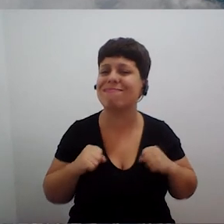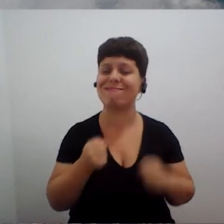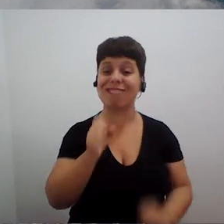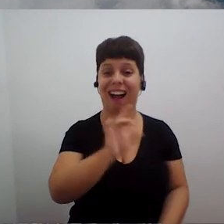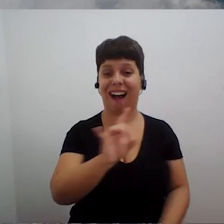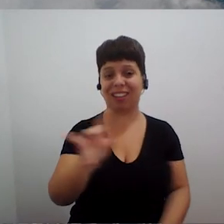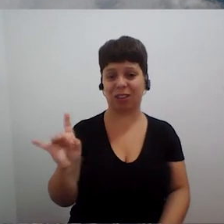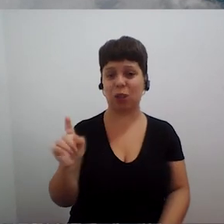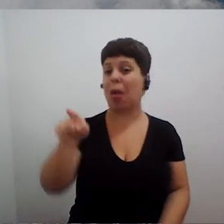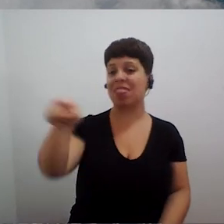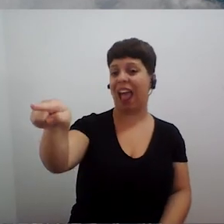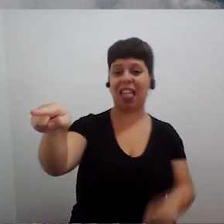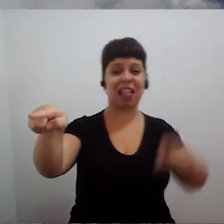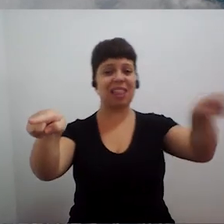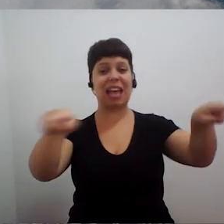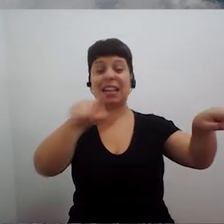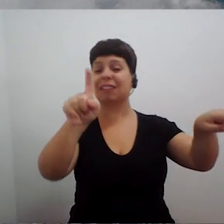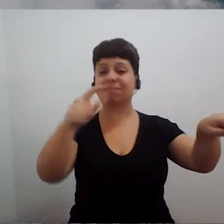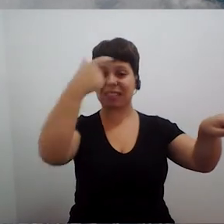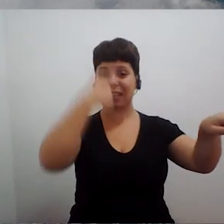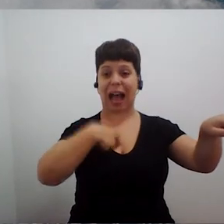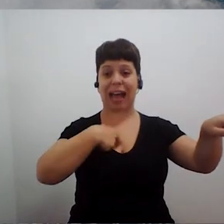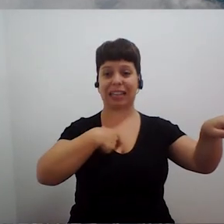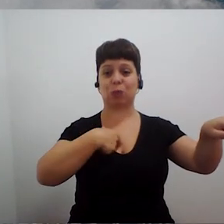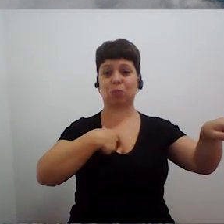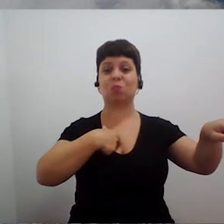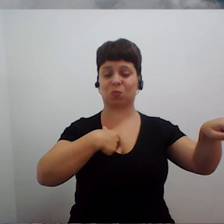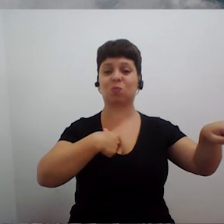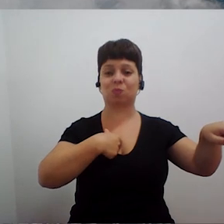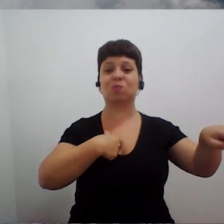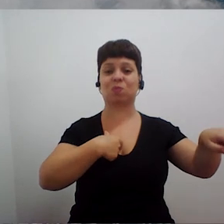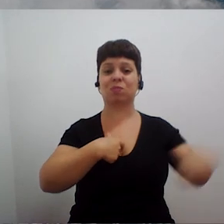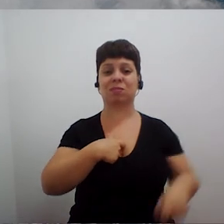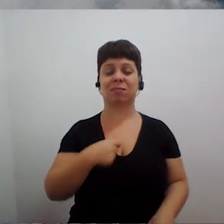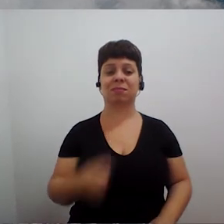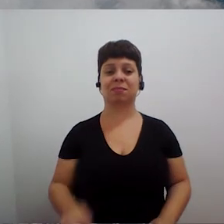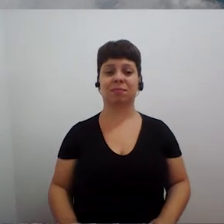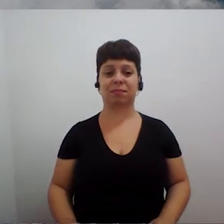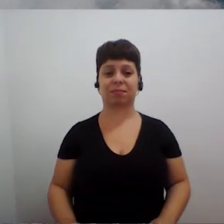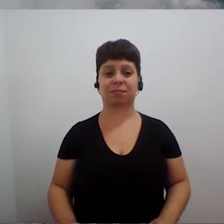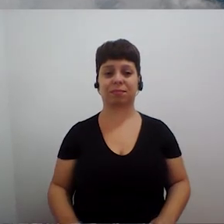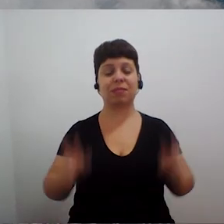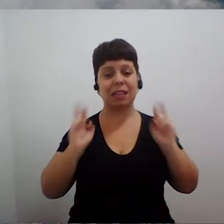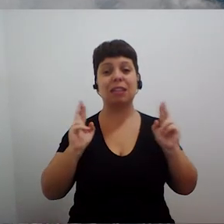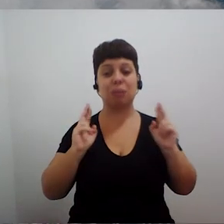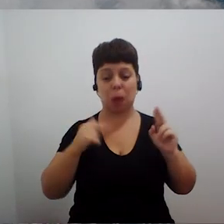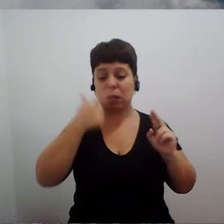não é de fulano, de ciclano, é de cada um de nós então que a gente possa realmente fazer